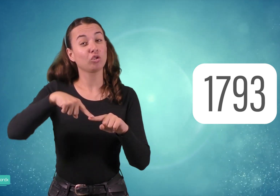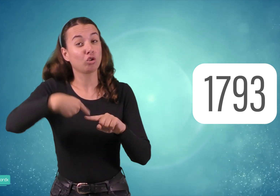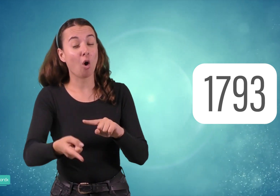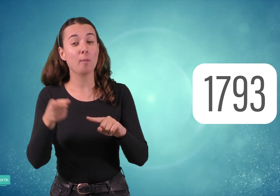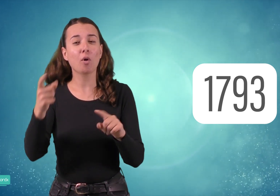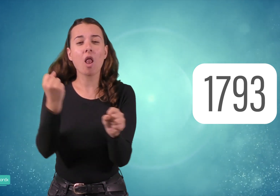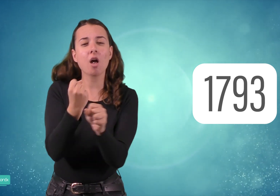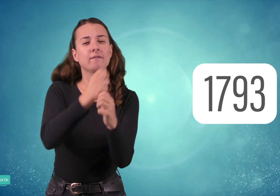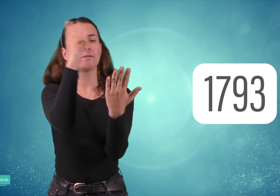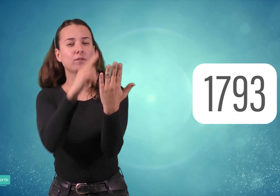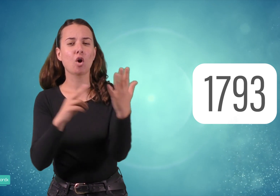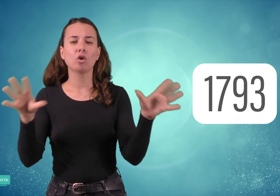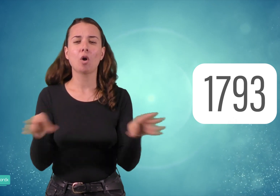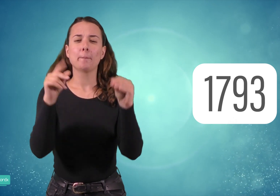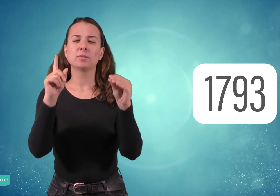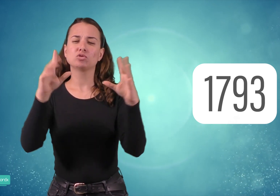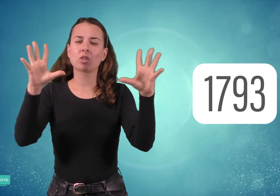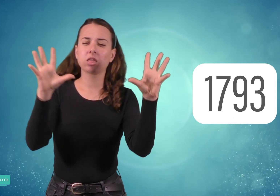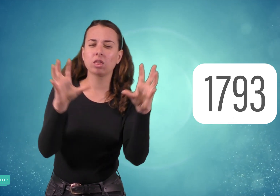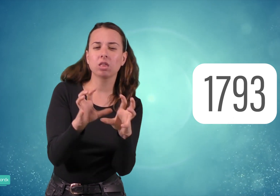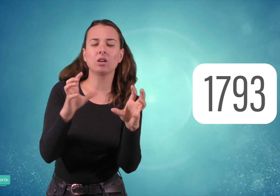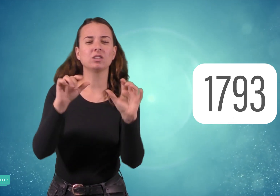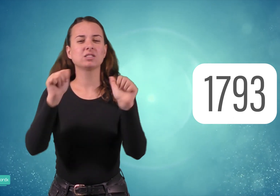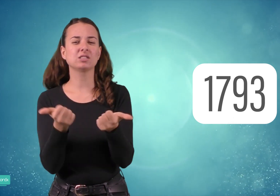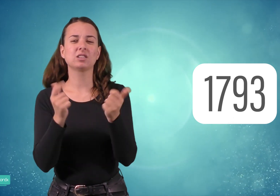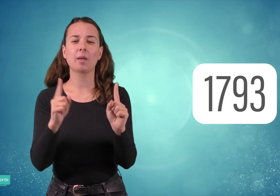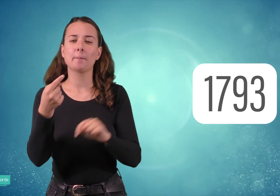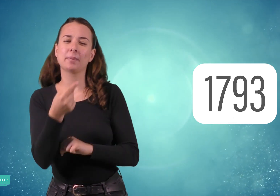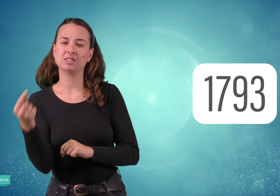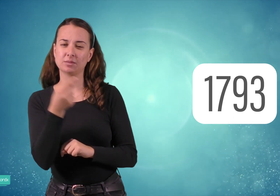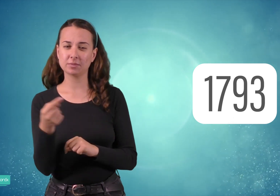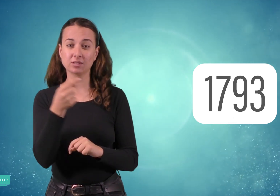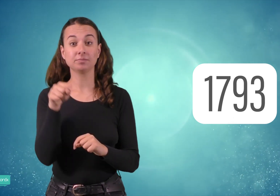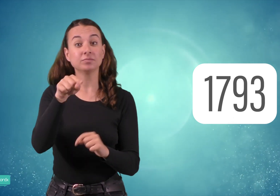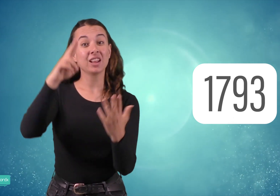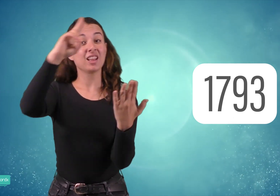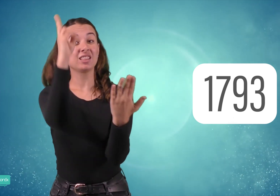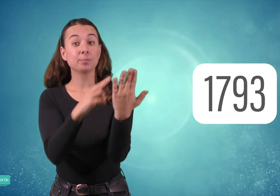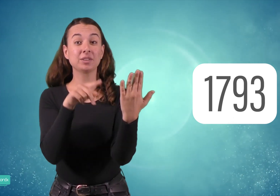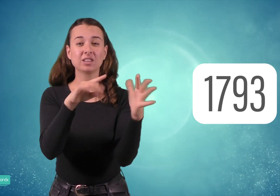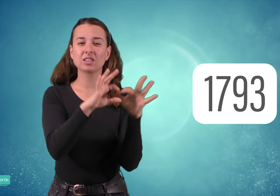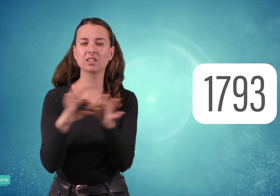Ecco che il suo lavoro diventa progressivamente più cupo e pessimista. I suoi successivi dipinti sembrano riflettere